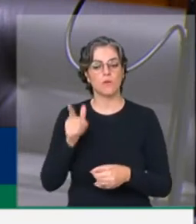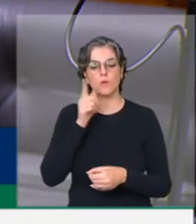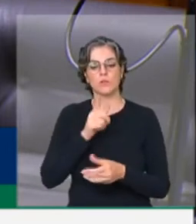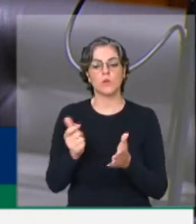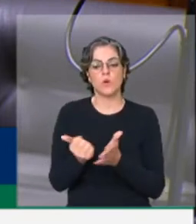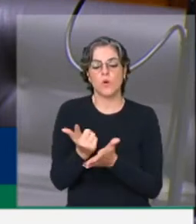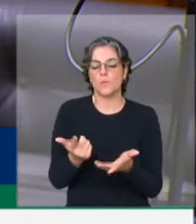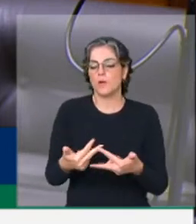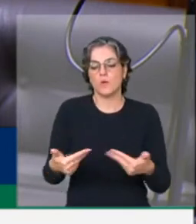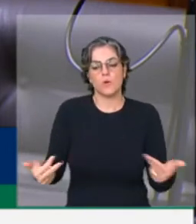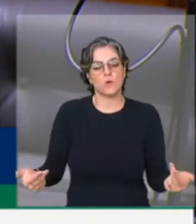MUNICÍPIOS NA COMPRA DE MEDICAMENTOS, DE EQUIPAMENTOS,